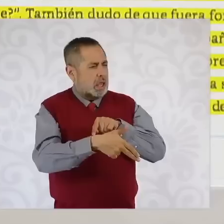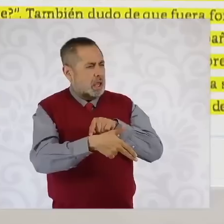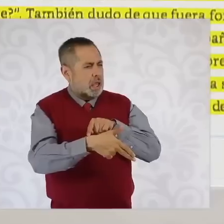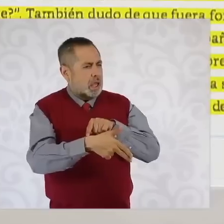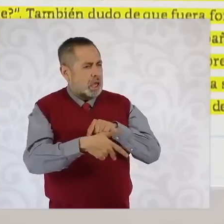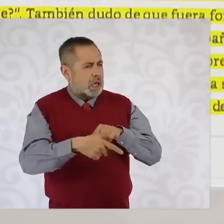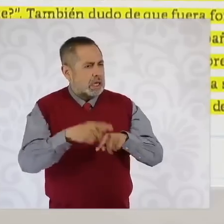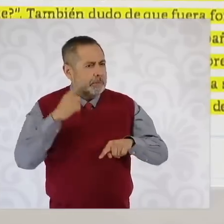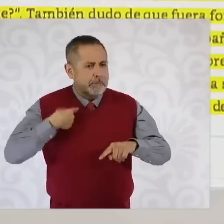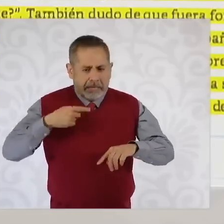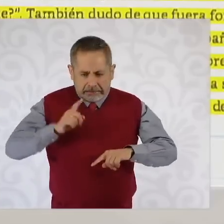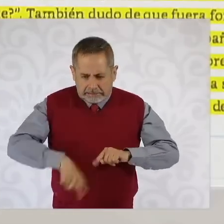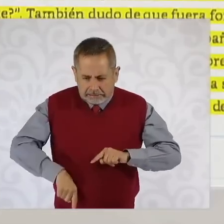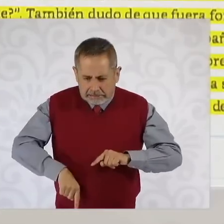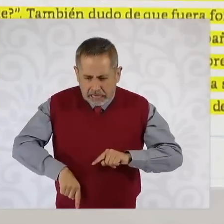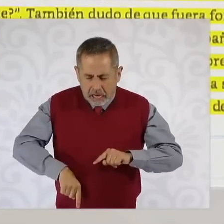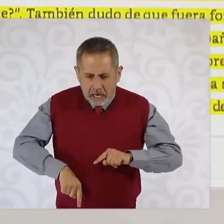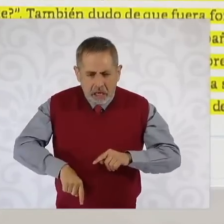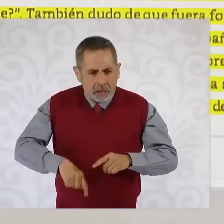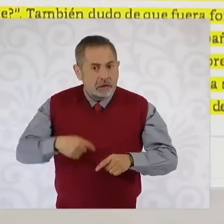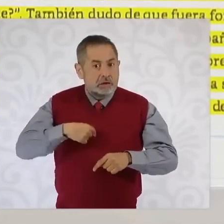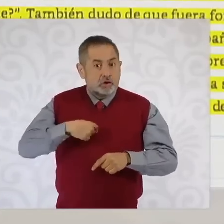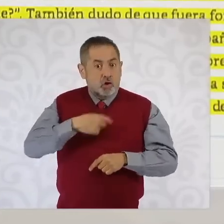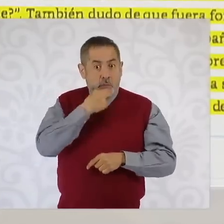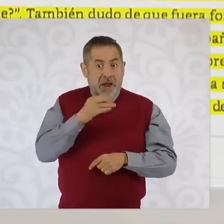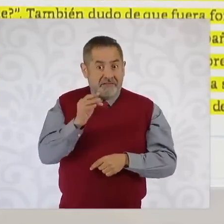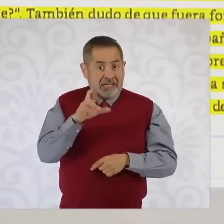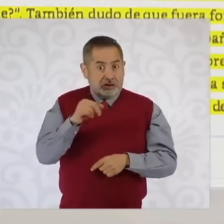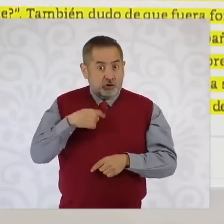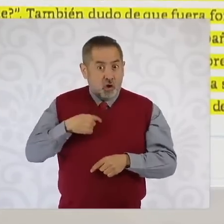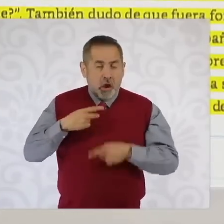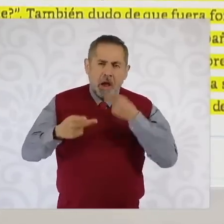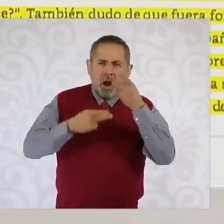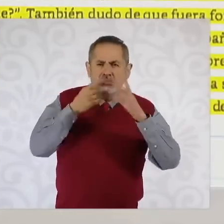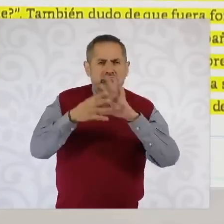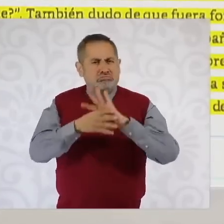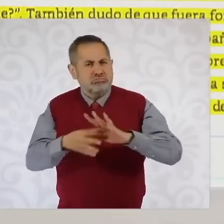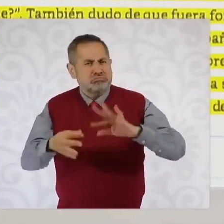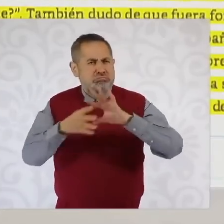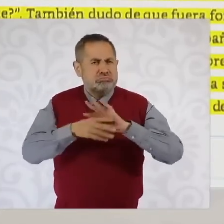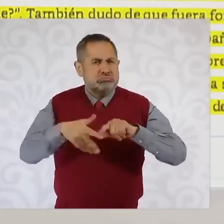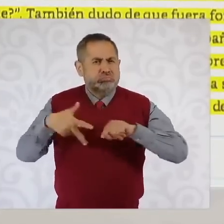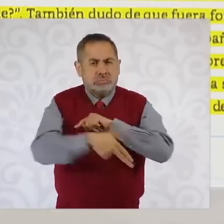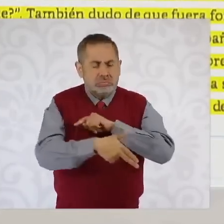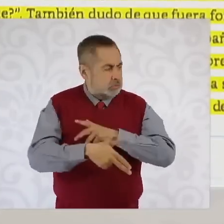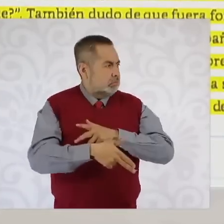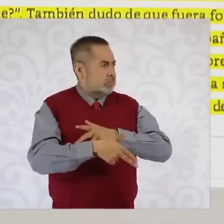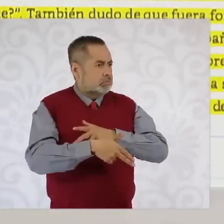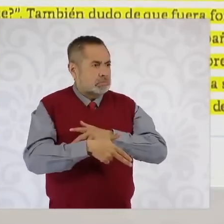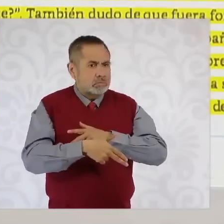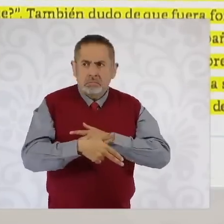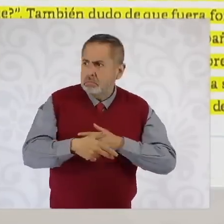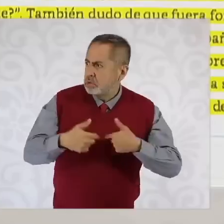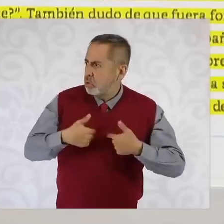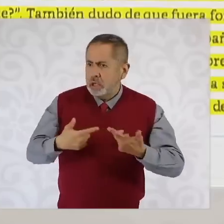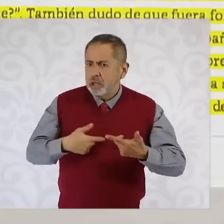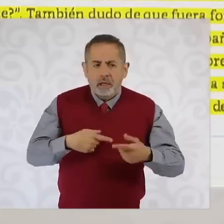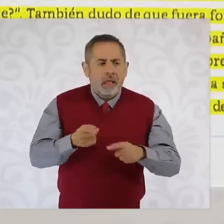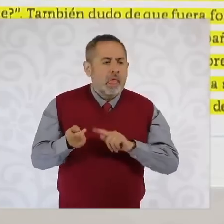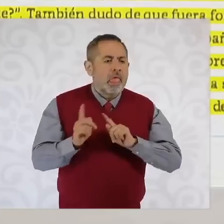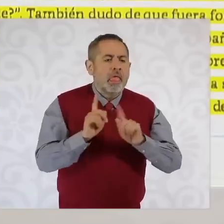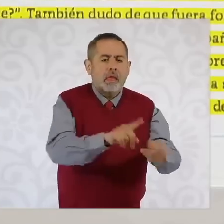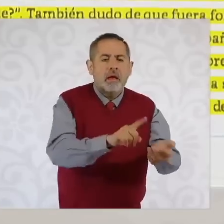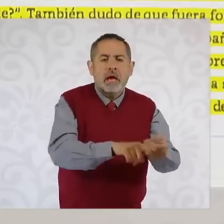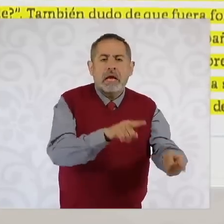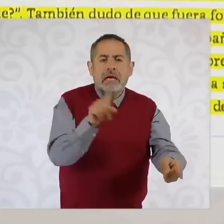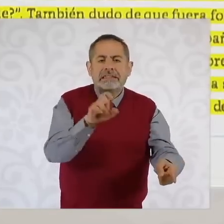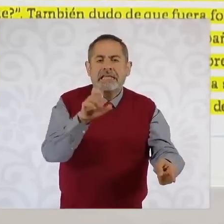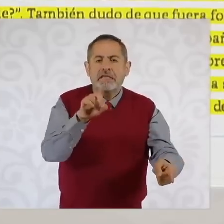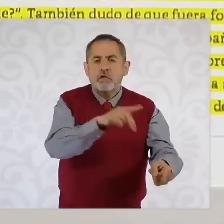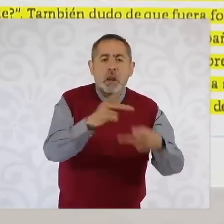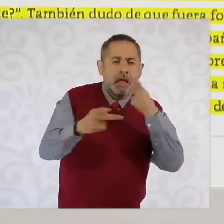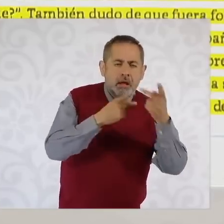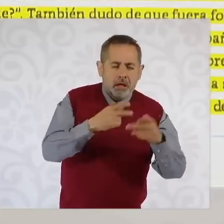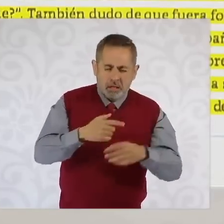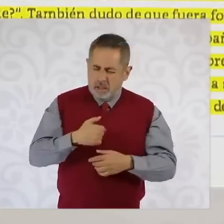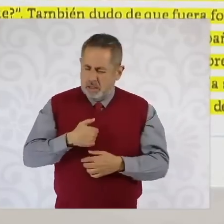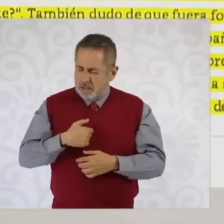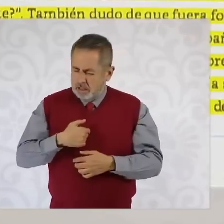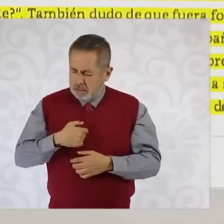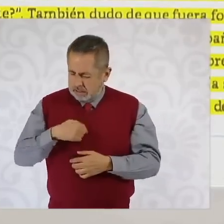dando el mensaje la Bastida entra el mensaje de Cedillo y me pregunto fue casual que Cedillo me